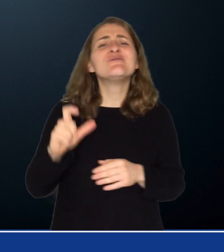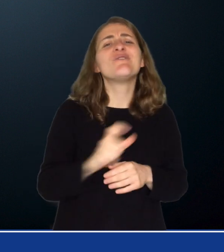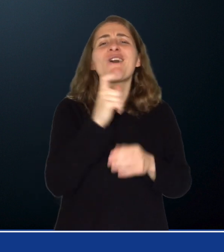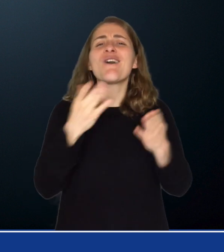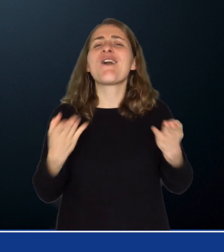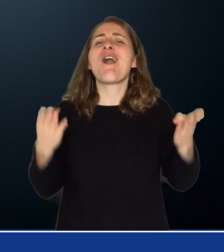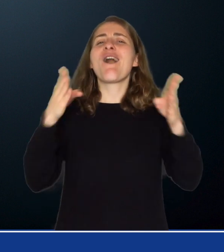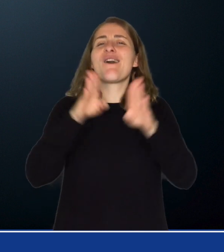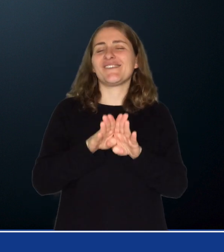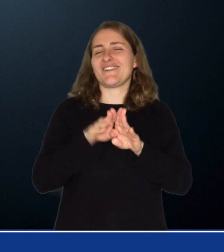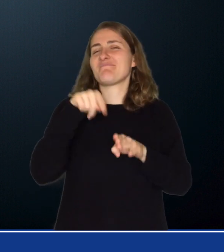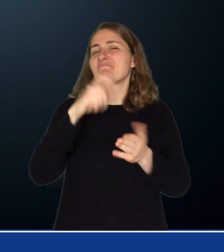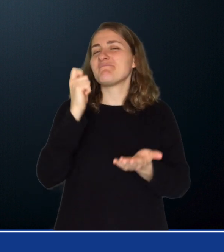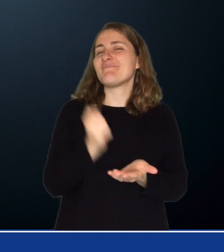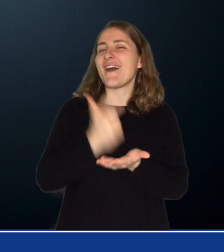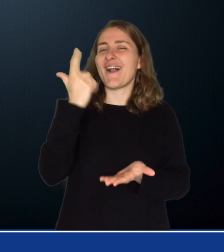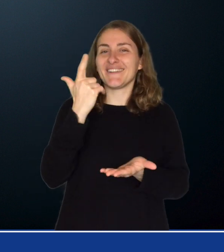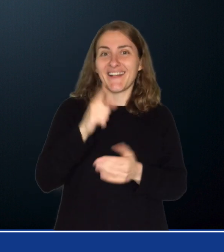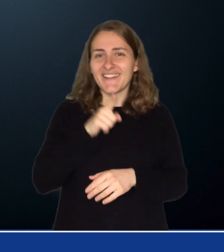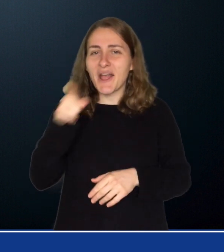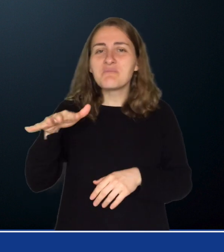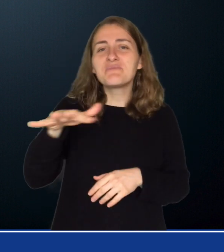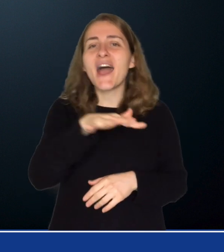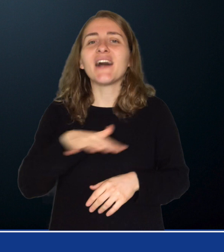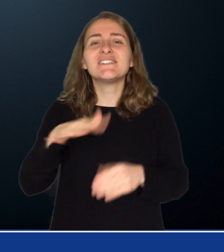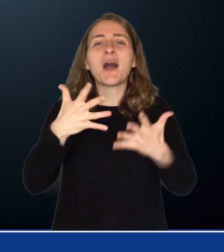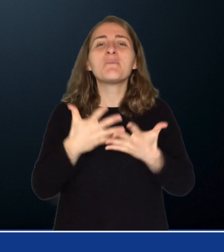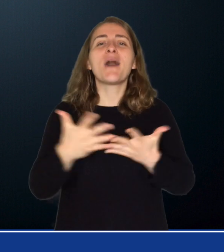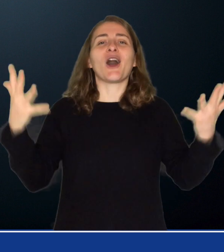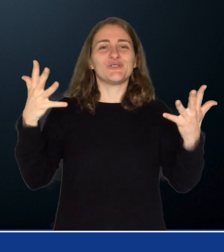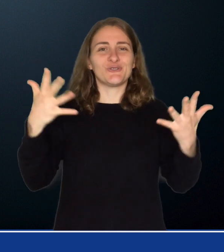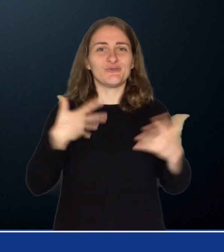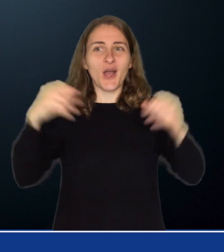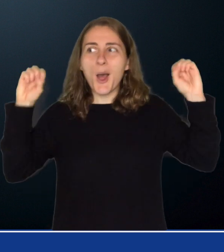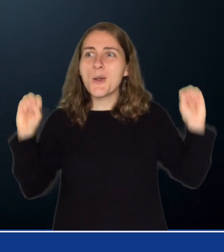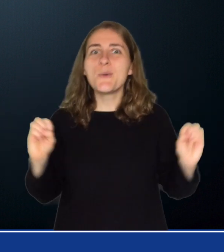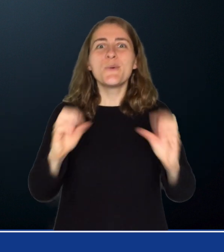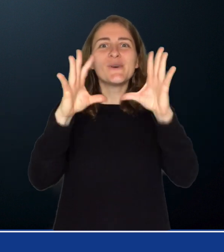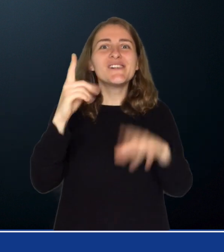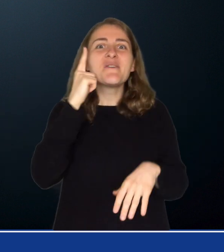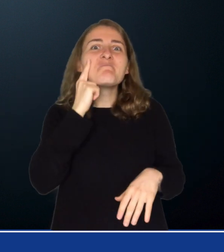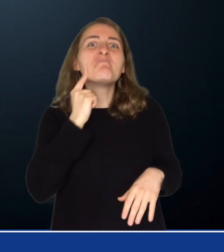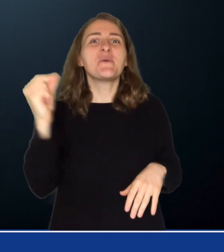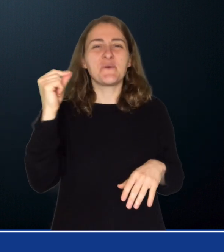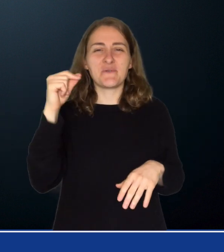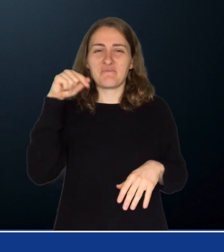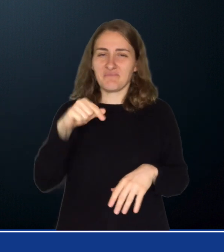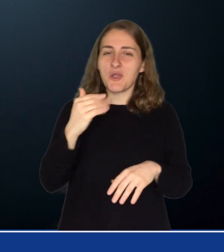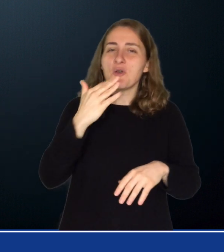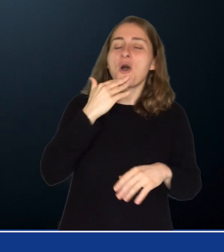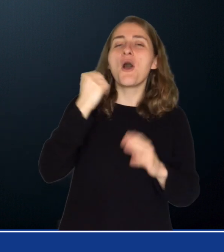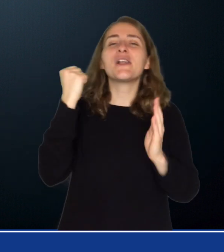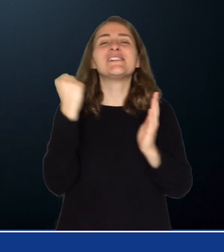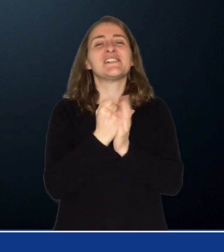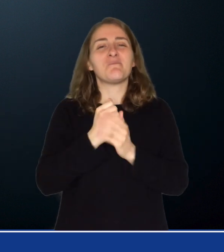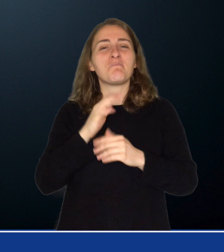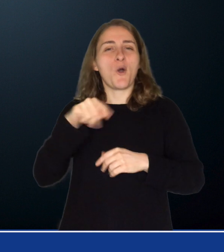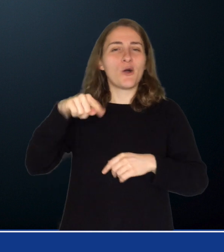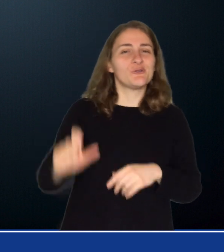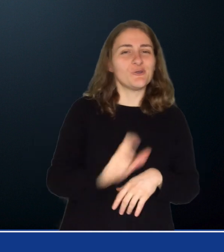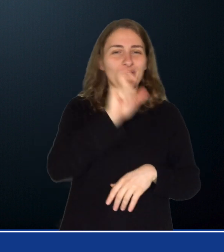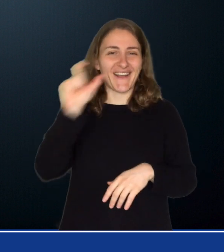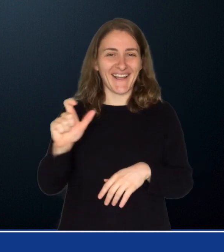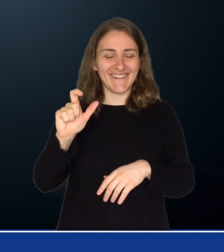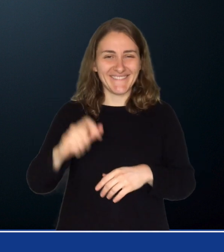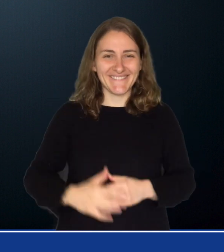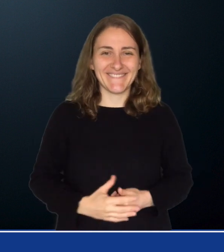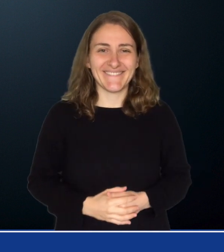l’accensione delle luci blu, il colore simbolo della Giornata, in Piazza Maggiore.